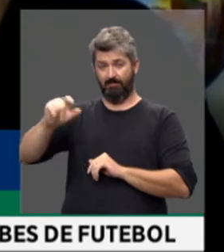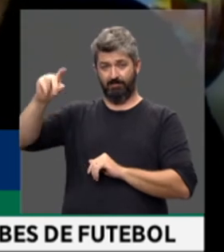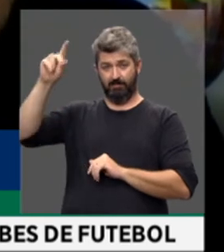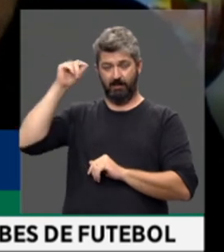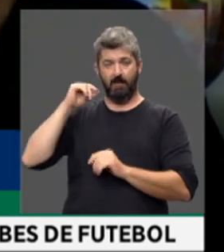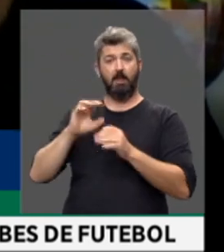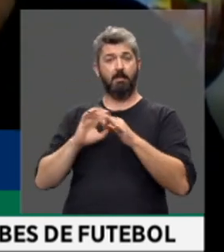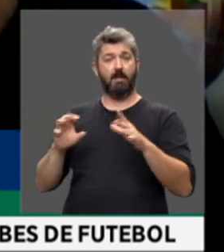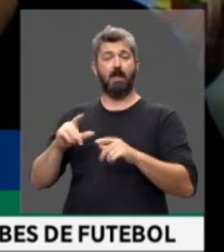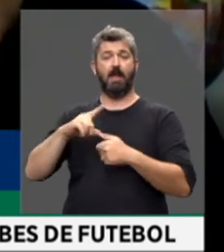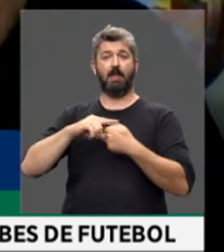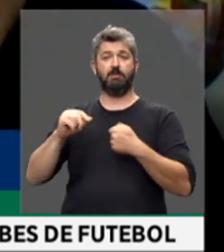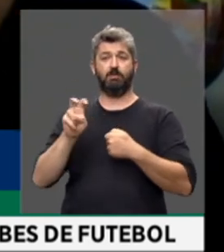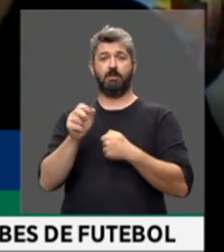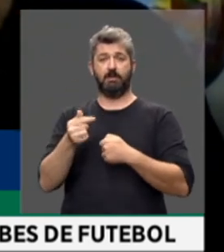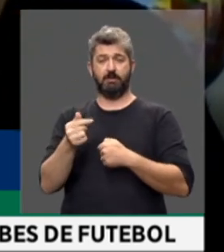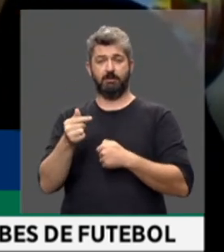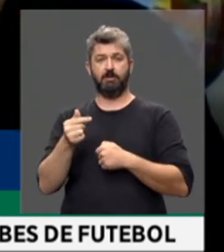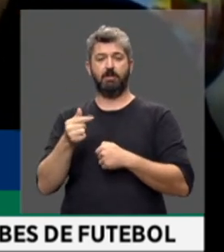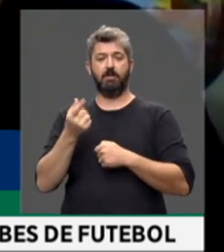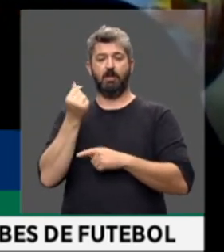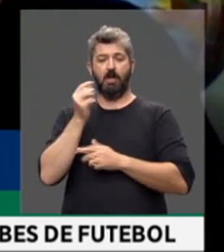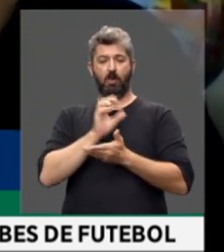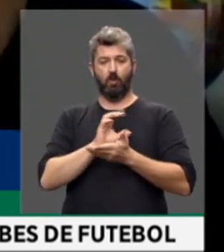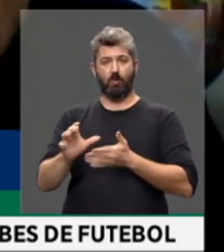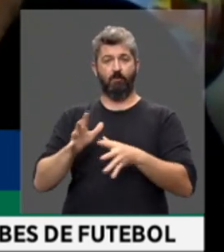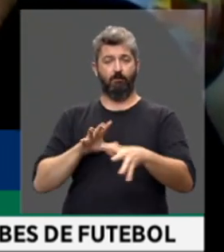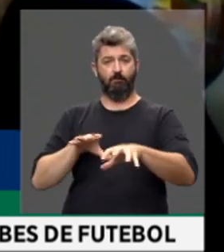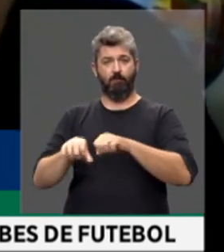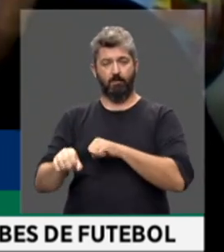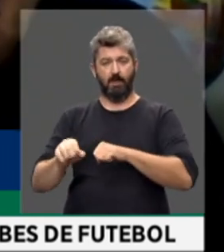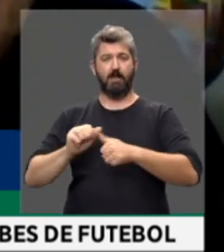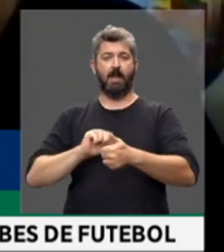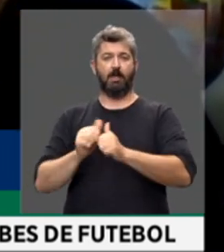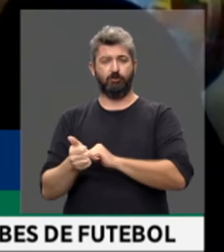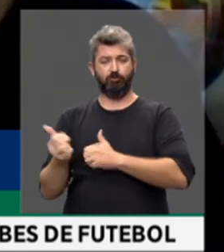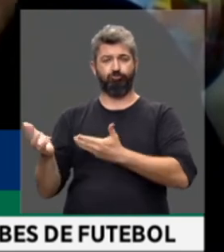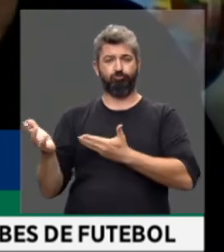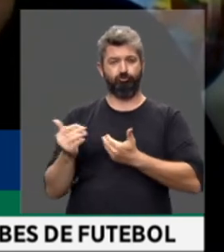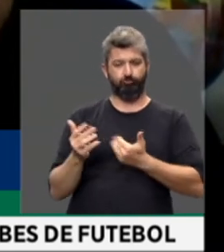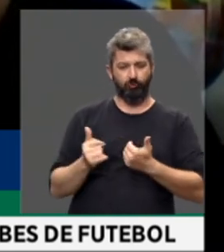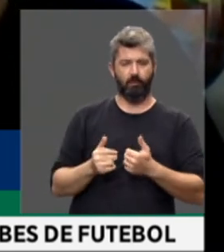DESTAQUES DO SENADO. COMO É QUE É A ORIENTAÇÃO É SIM OU NÃO? -- [PRESIDENTE]: QUEM QUER MANTER AS EMENDAS, SIM, COM EM QUER REJEITÁ-LAS, NÃ